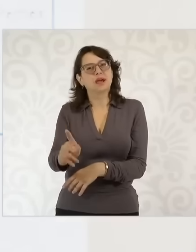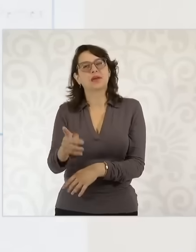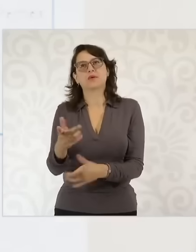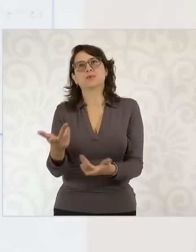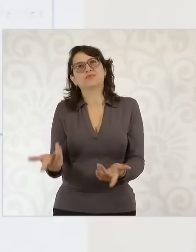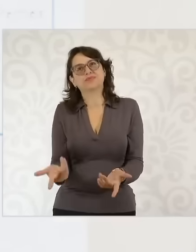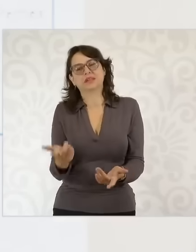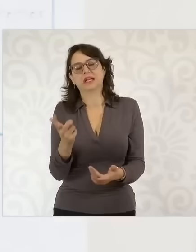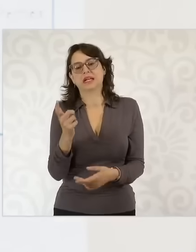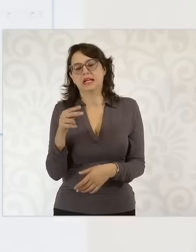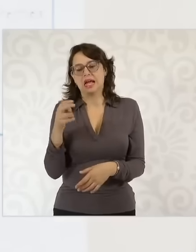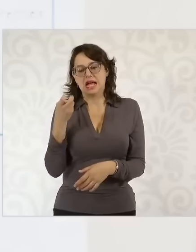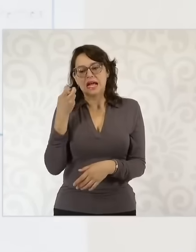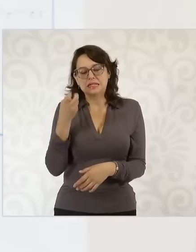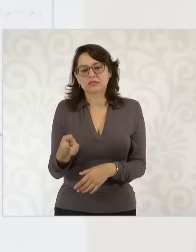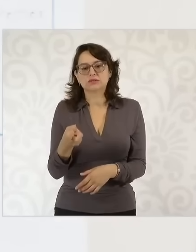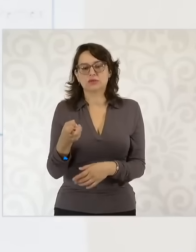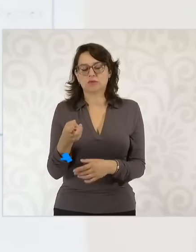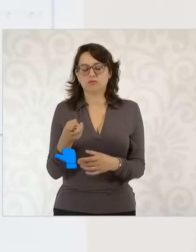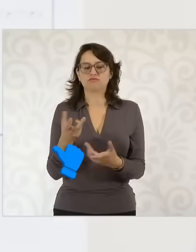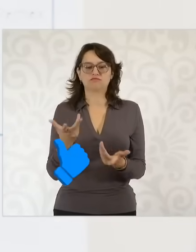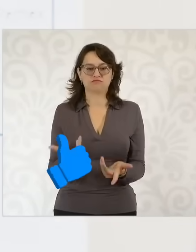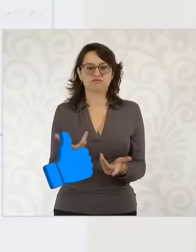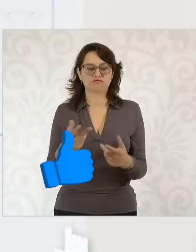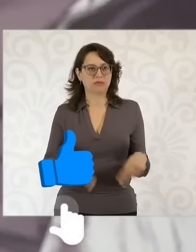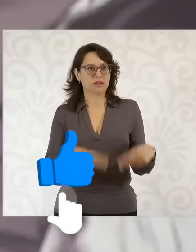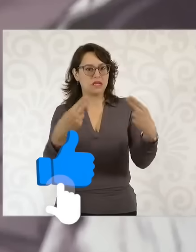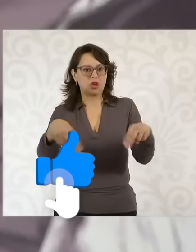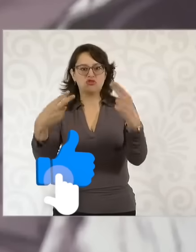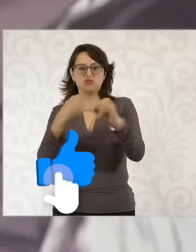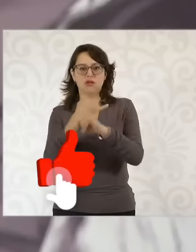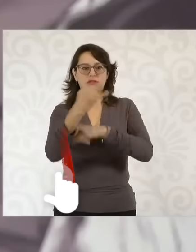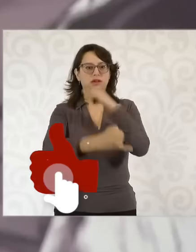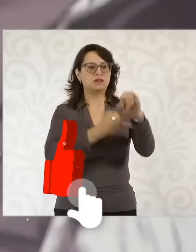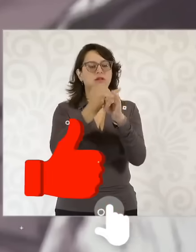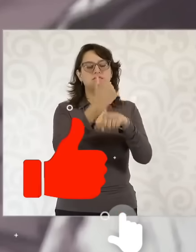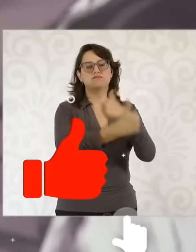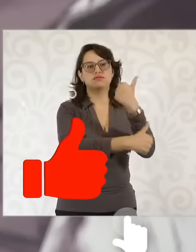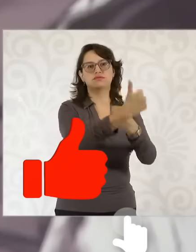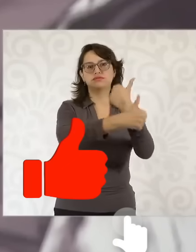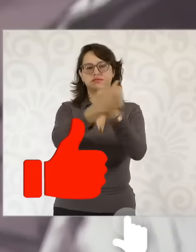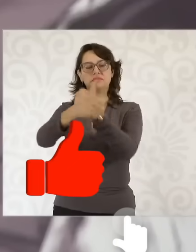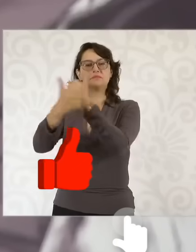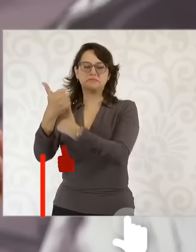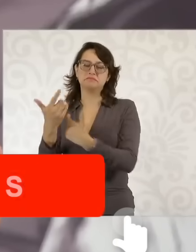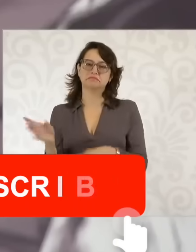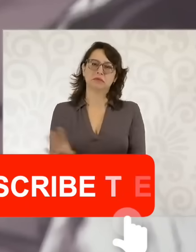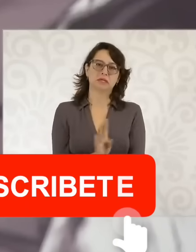es emitir bajo condiciones muy favorables en los mercados internacionales. Tuvimos eh una demanda